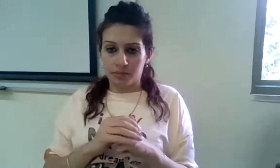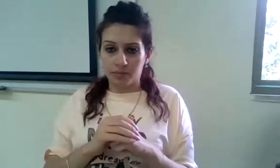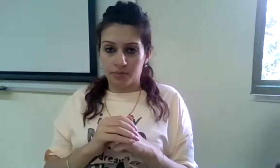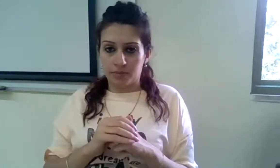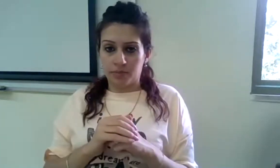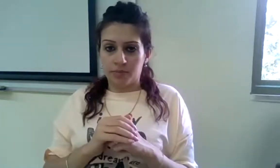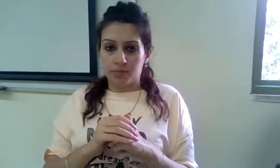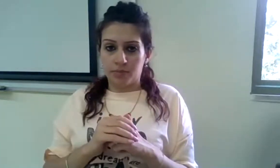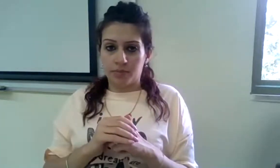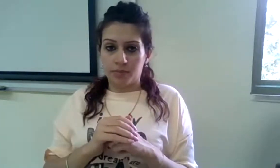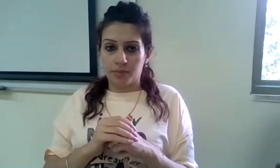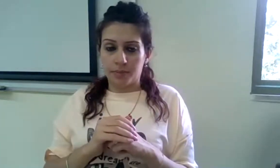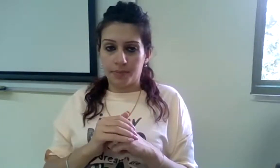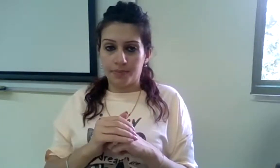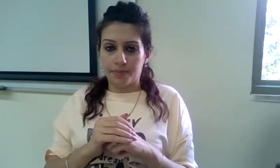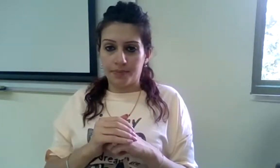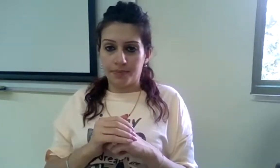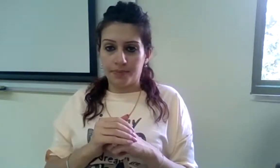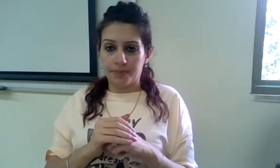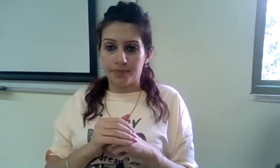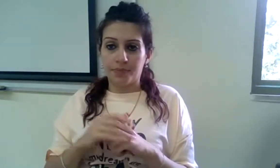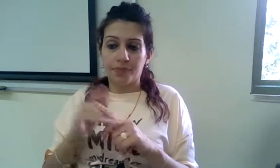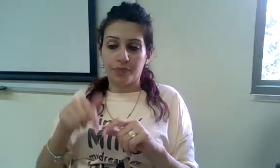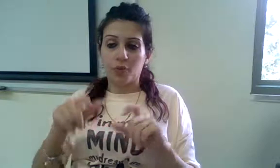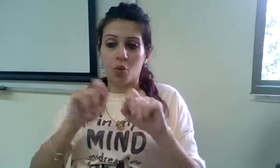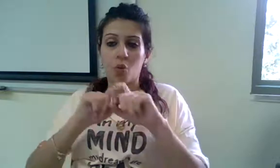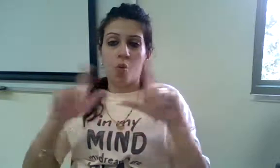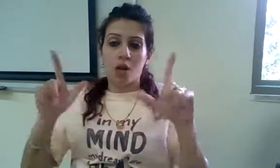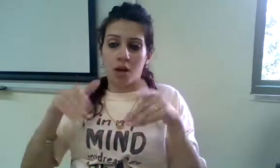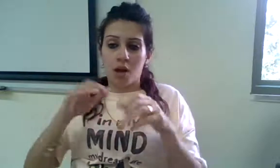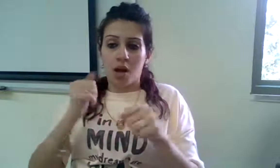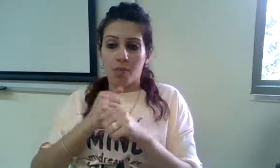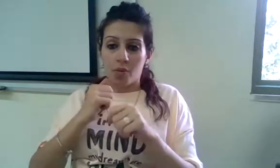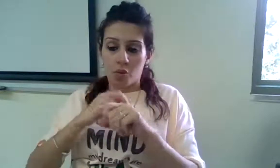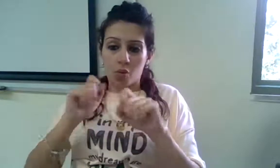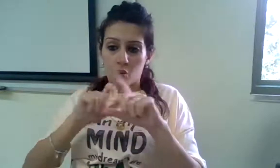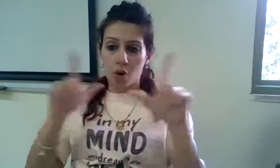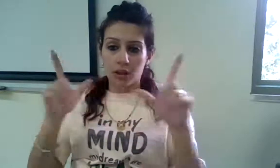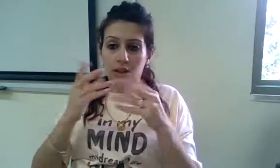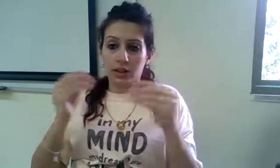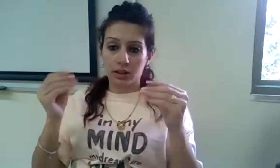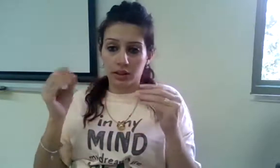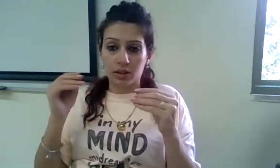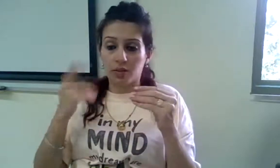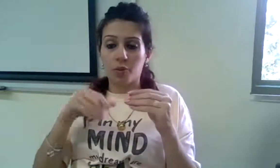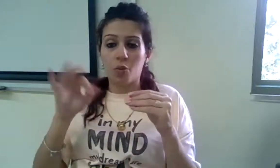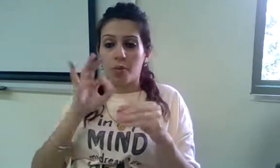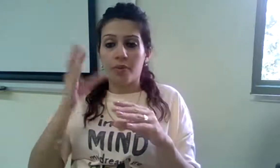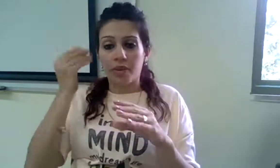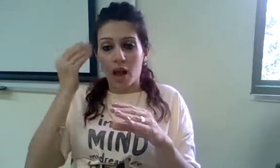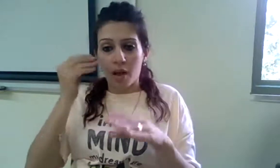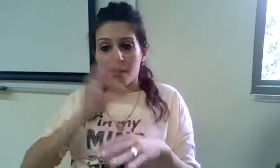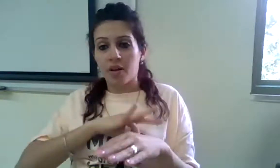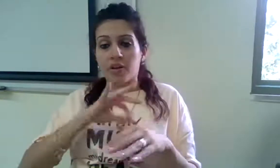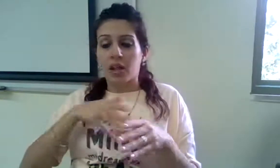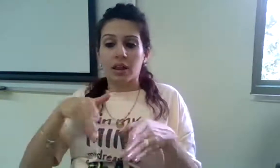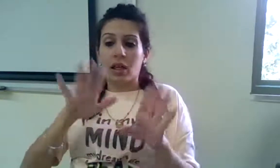وانه ينزعج من وجود أصوات أخرى حوله لذلك وكما ذكرت إيستر فان هذا يظهر